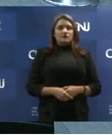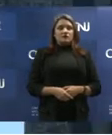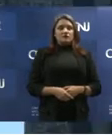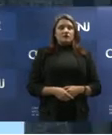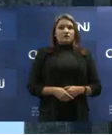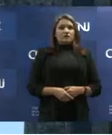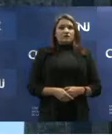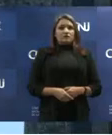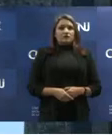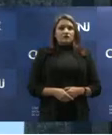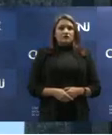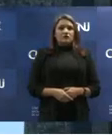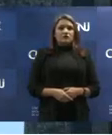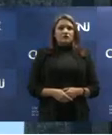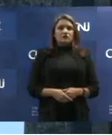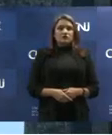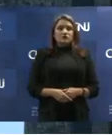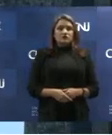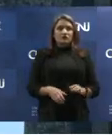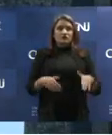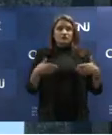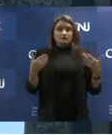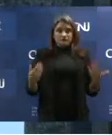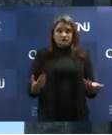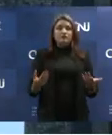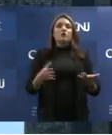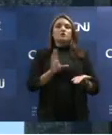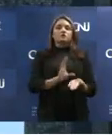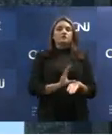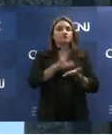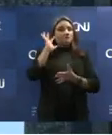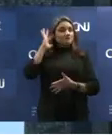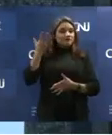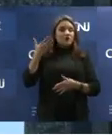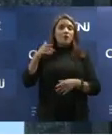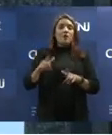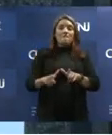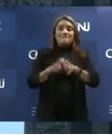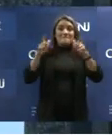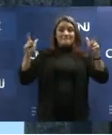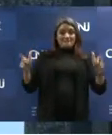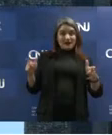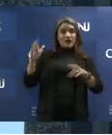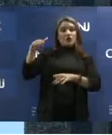Então o Conselho decidiu por maioria absoluta pela instauração do PAD